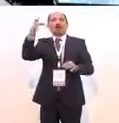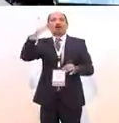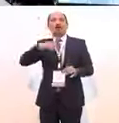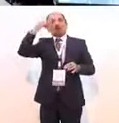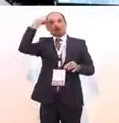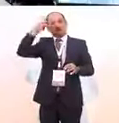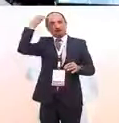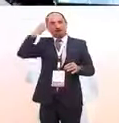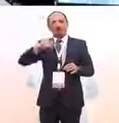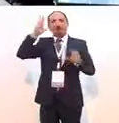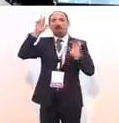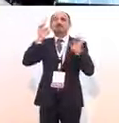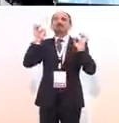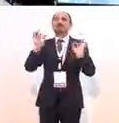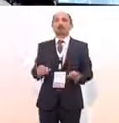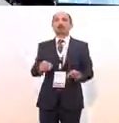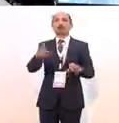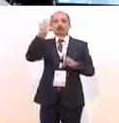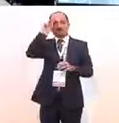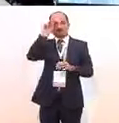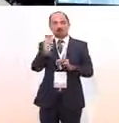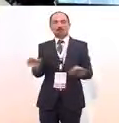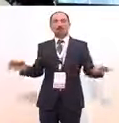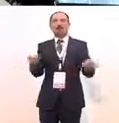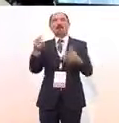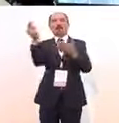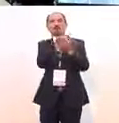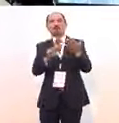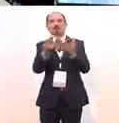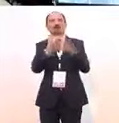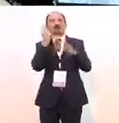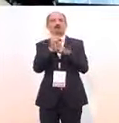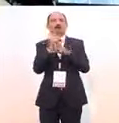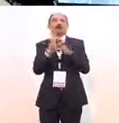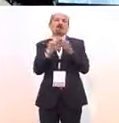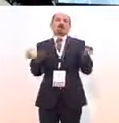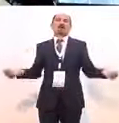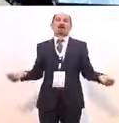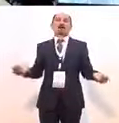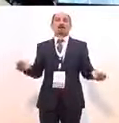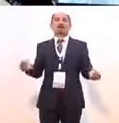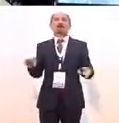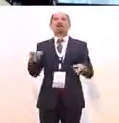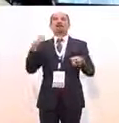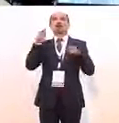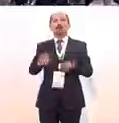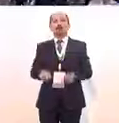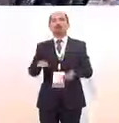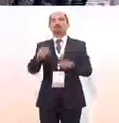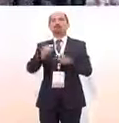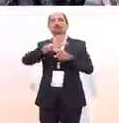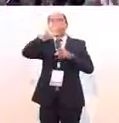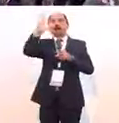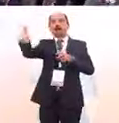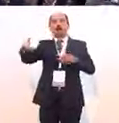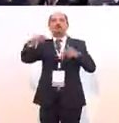di quello che abbiamo fatto e progetto di quello che dobbiamo fare. E a chi tutti i